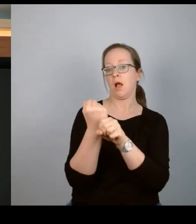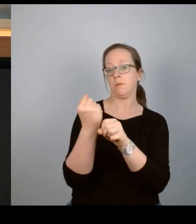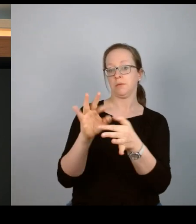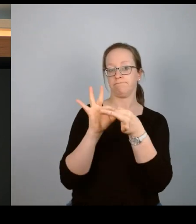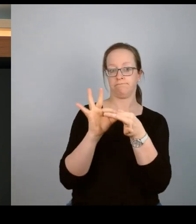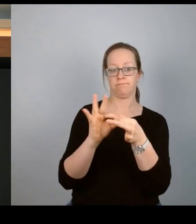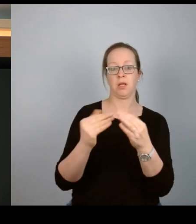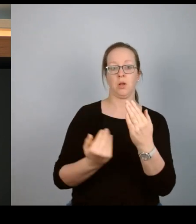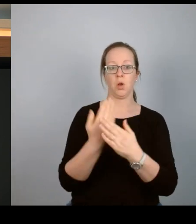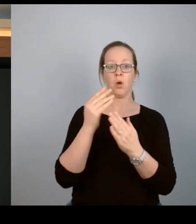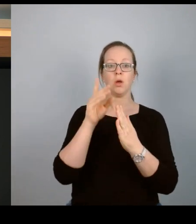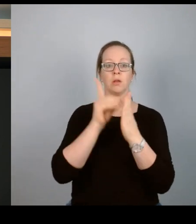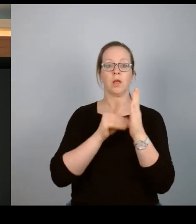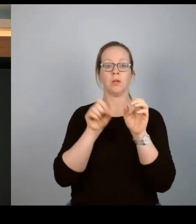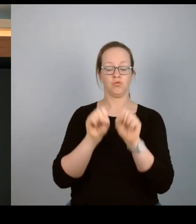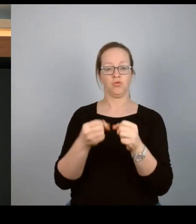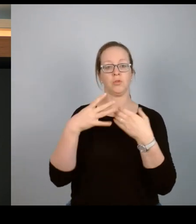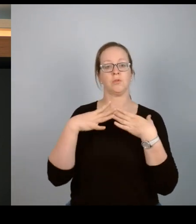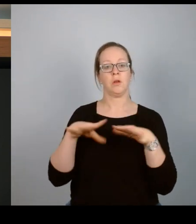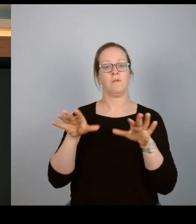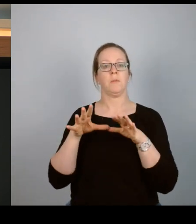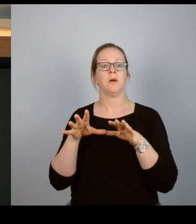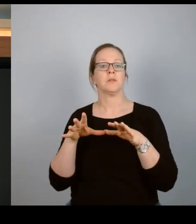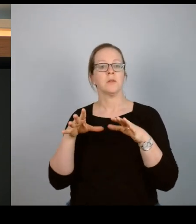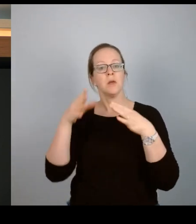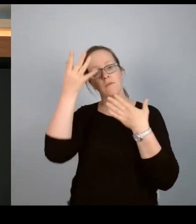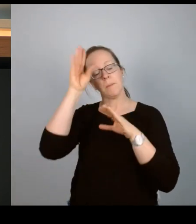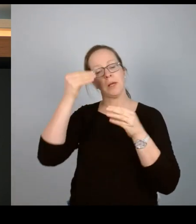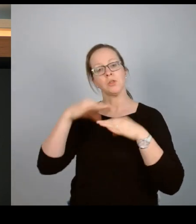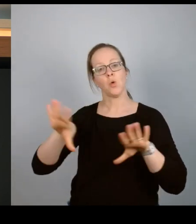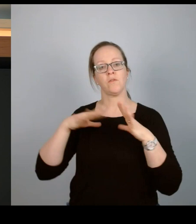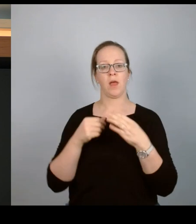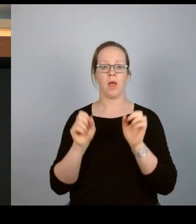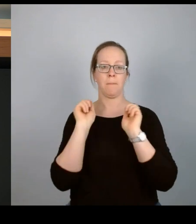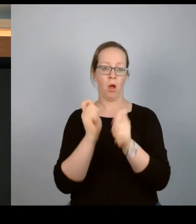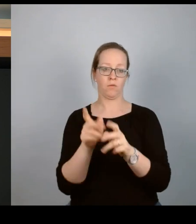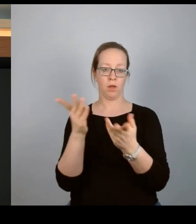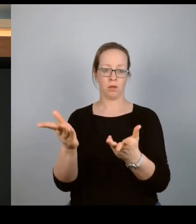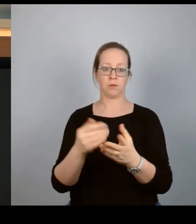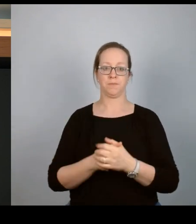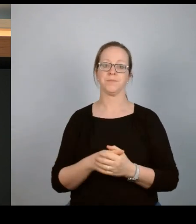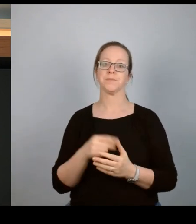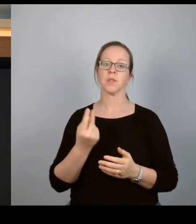wieder in Haushaltsberatungen ein. Und bitte teilen Sie uns mit, in welchen Bereichen Sie weitere